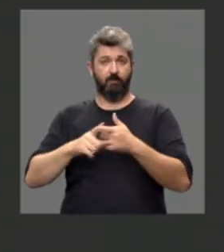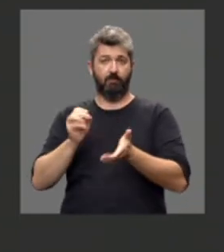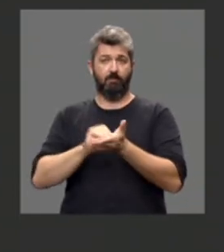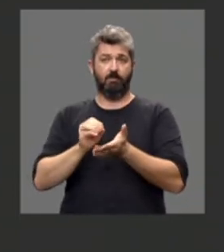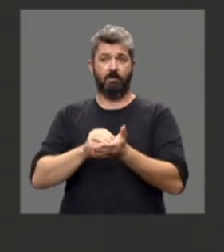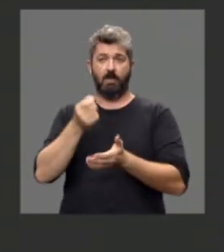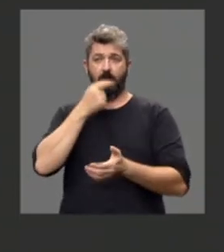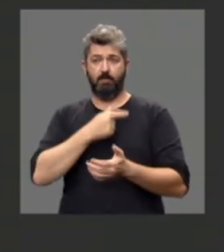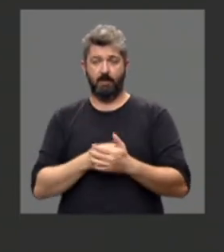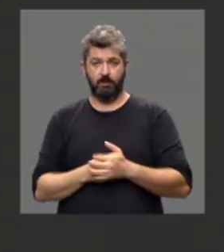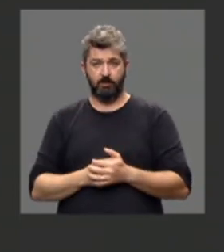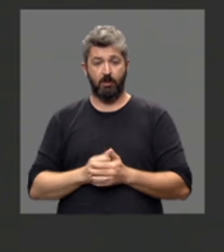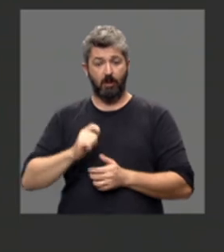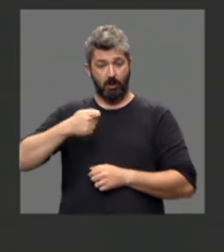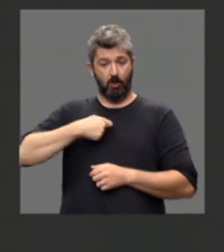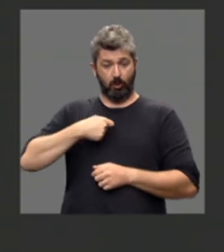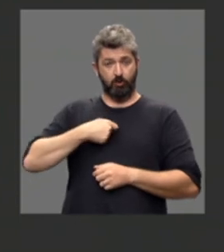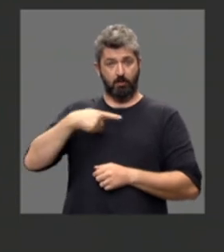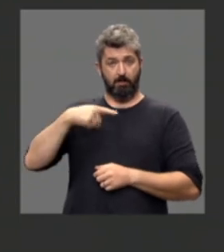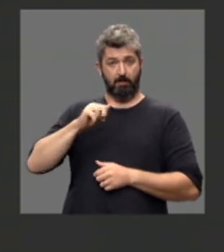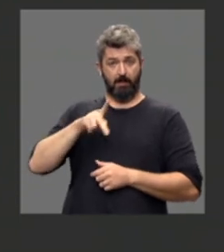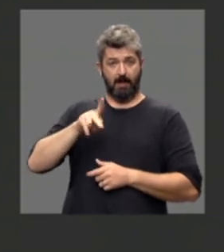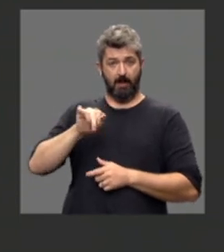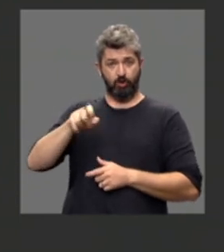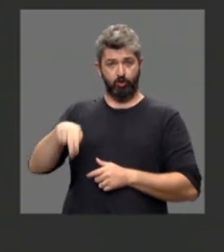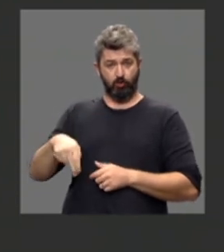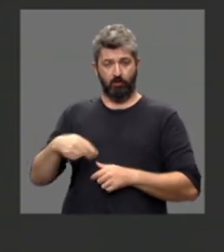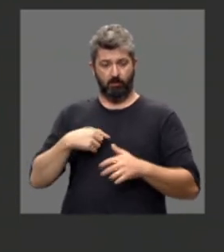PELA SAÚDE. PELAS FARMÁCIAS DE ALTO CUSTO PELO ABASTECIMENTO QUE TODOS ESSES FIQUEM LIVRES DO PARKINSON,